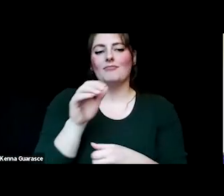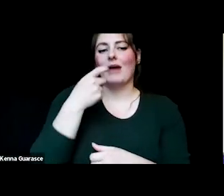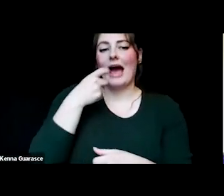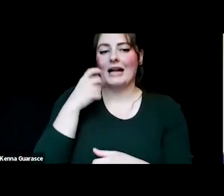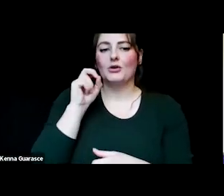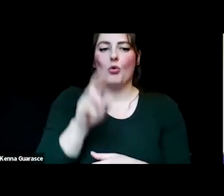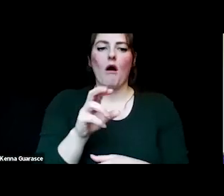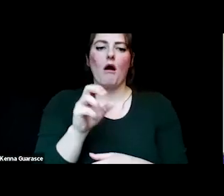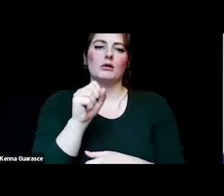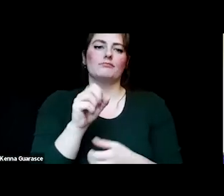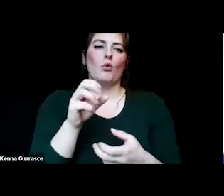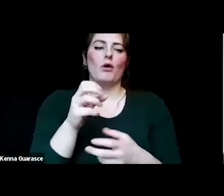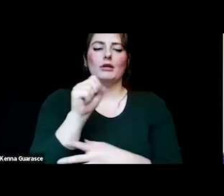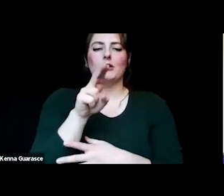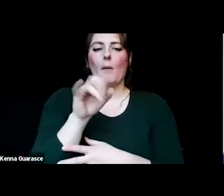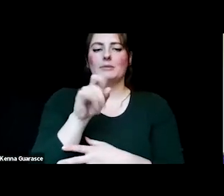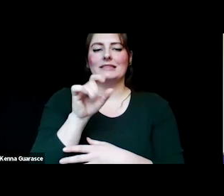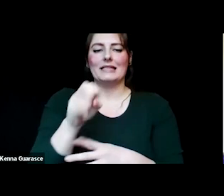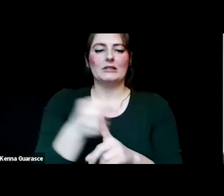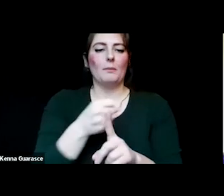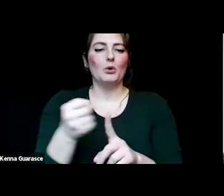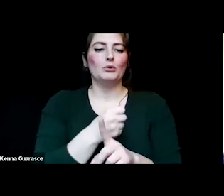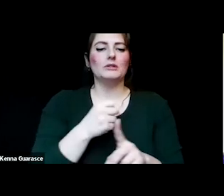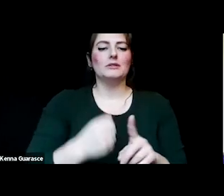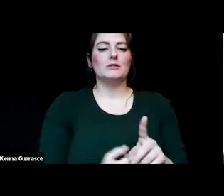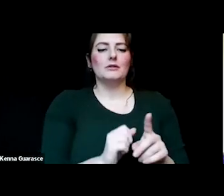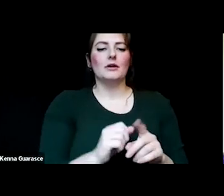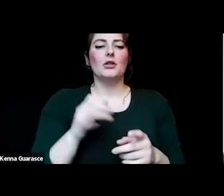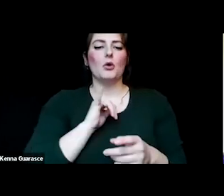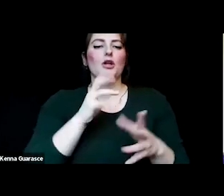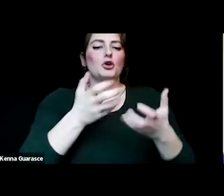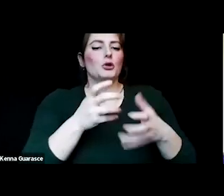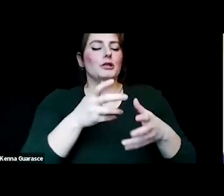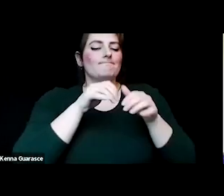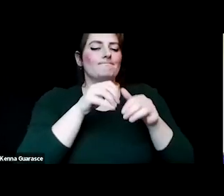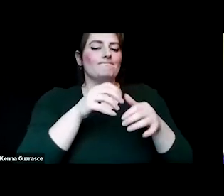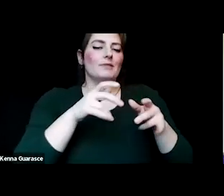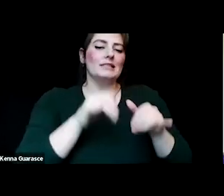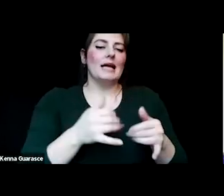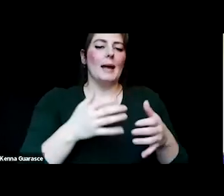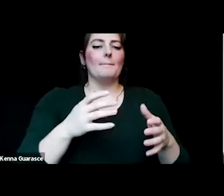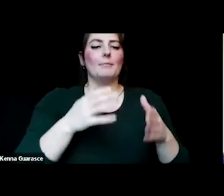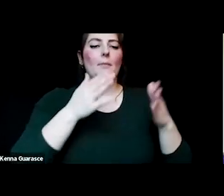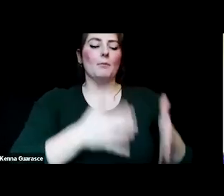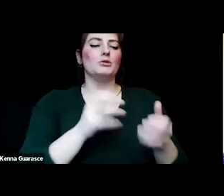En vez de eso, usar un término seguro como "persona con trastorno por uso de sustancias" o "con uso no saludable".